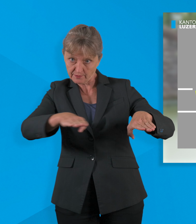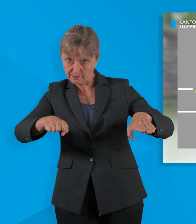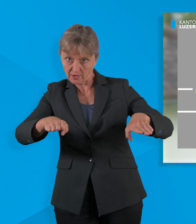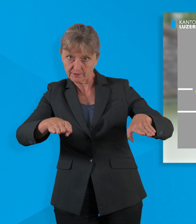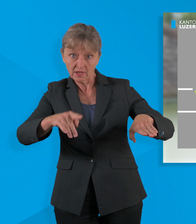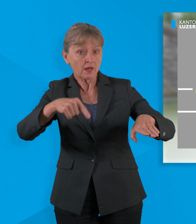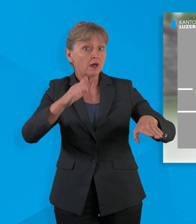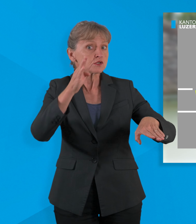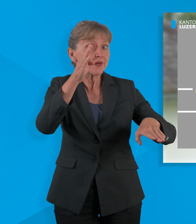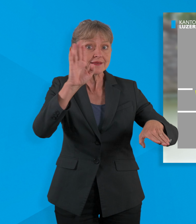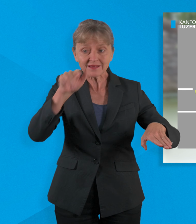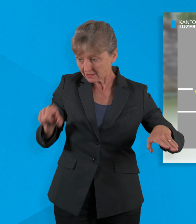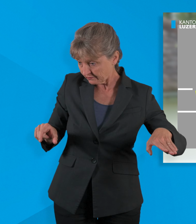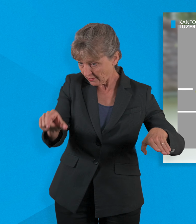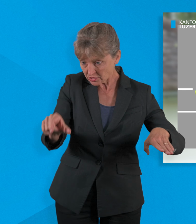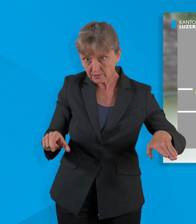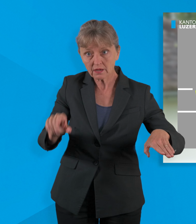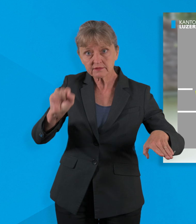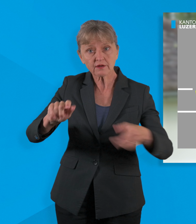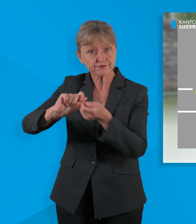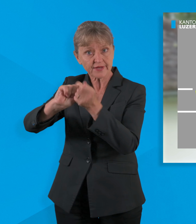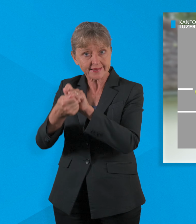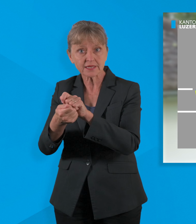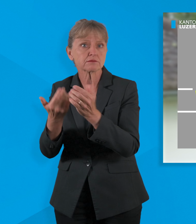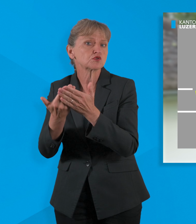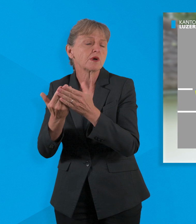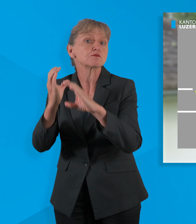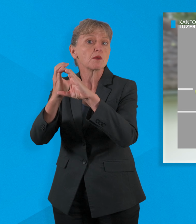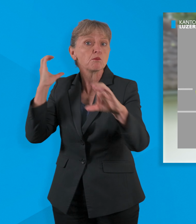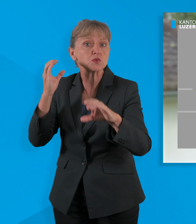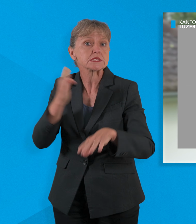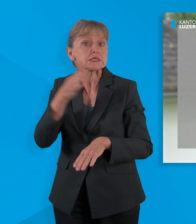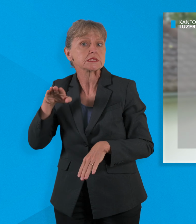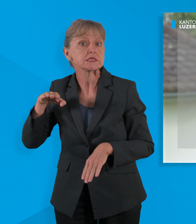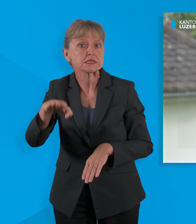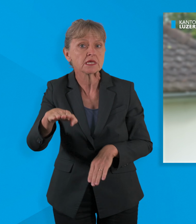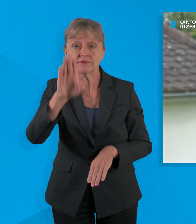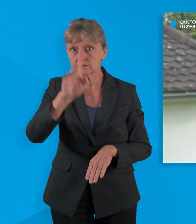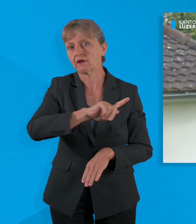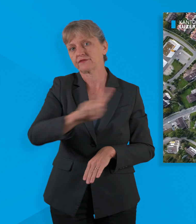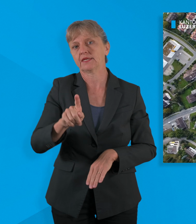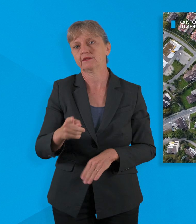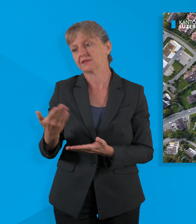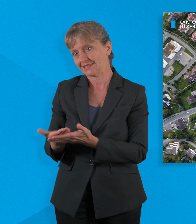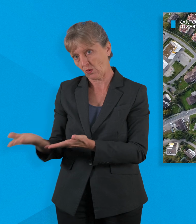nicht einfach ein Fahrstreifen aufgehoben und in eine separate Busspur umgewandelt werden darf.